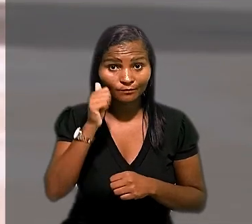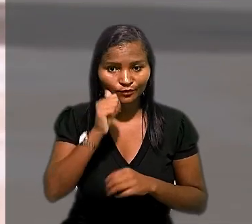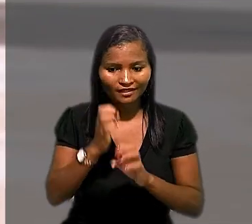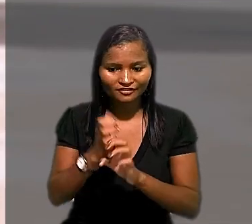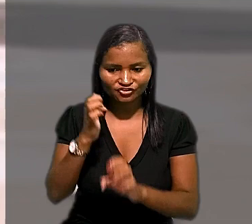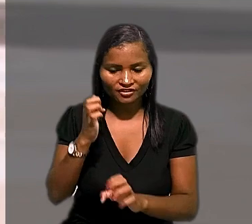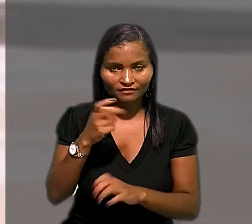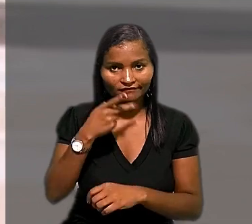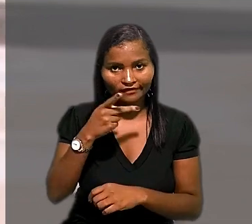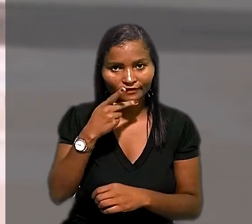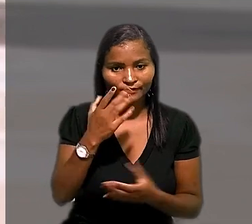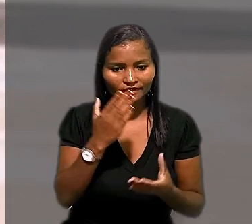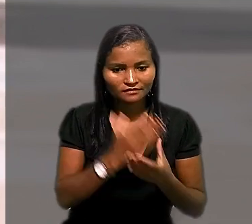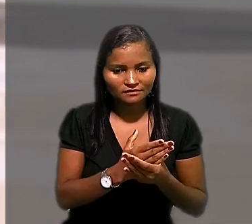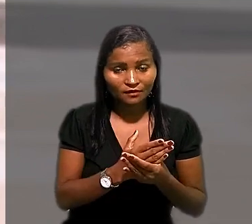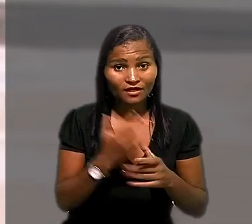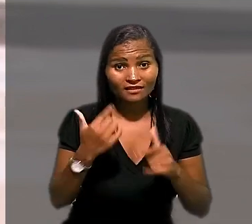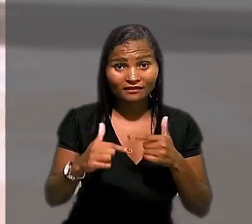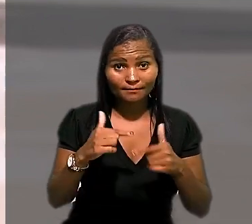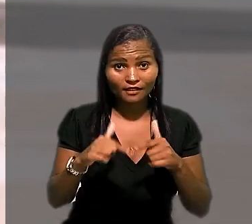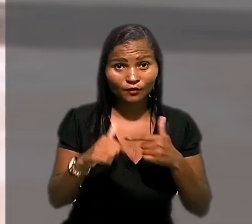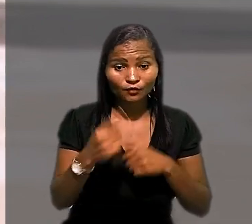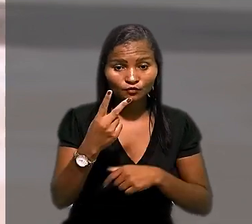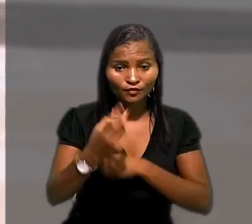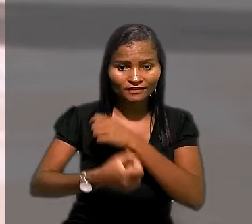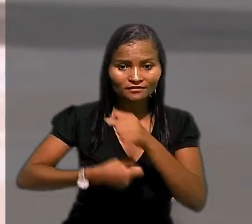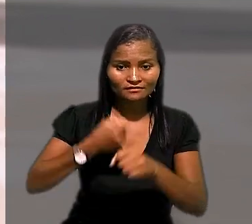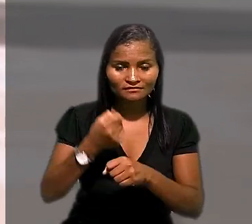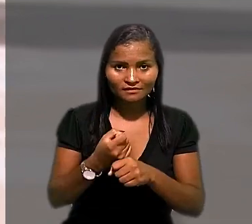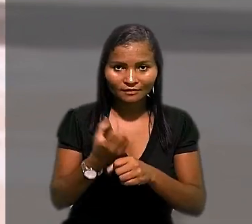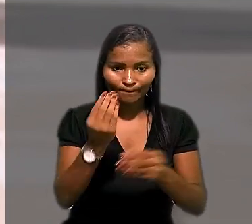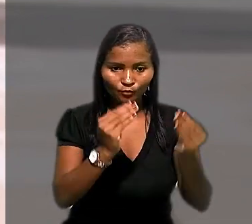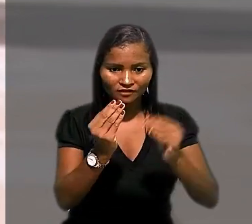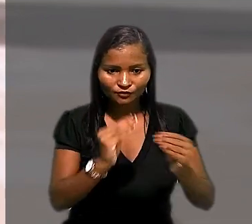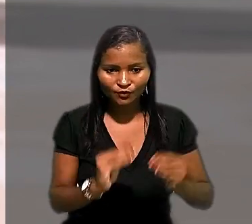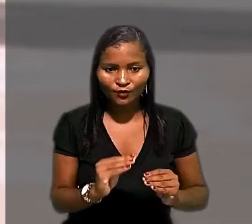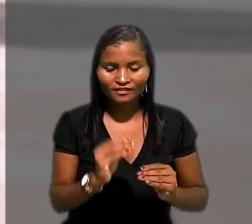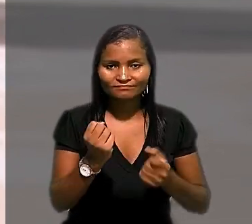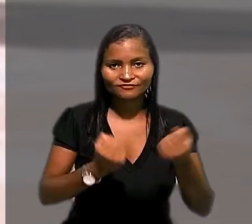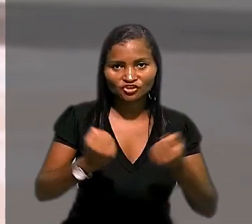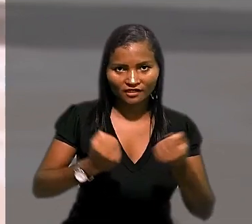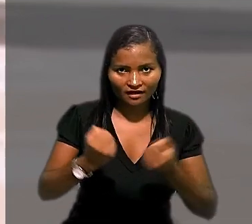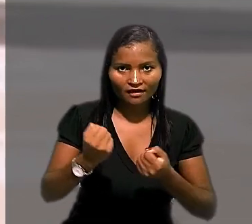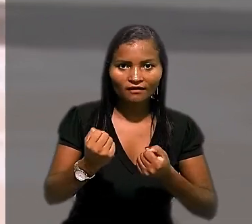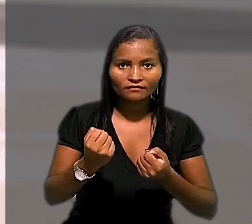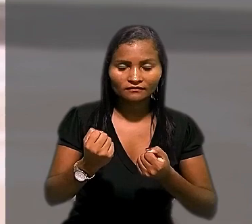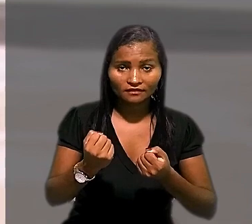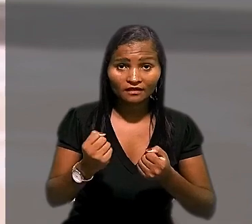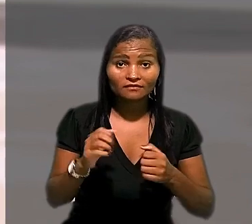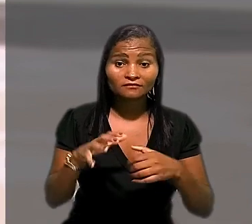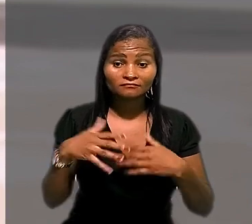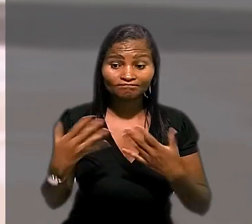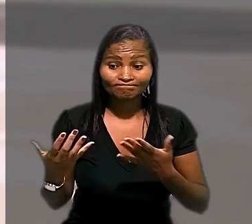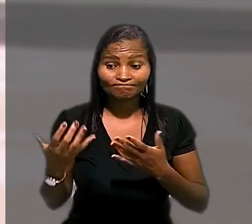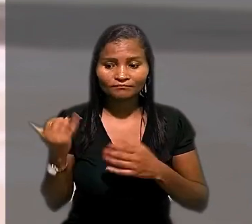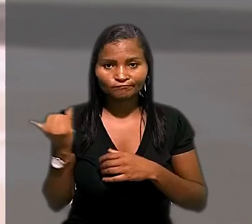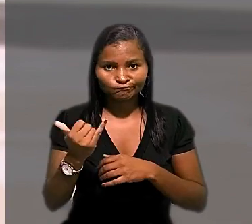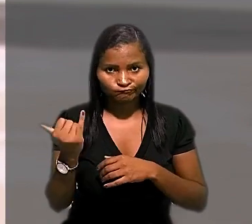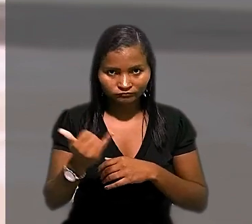A engenheira alegou na ação que trabalhou por dois anos na montadora de veículos. Segundo relato, desde